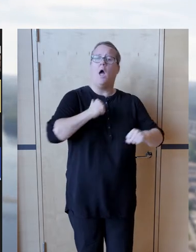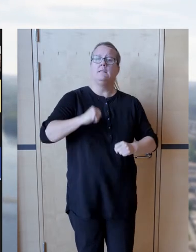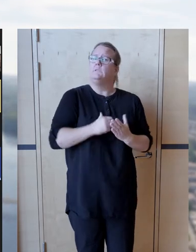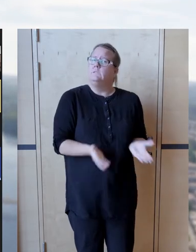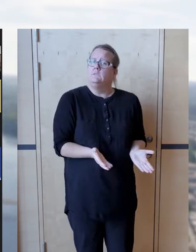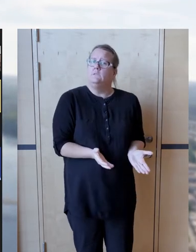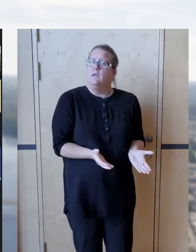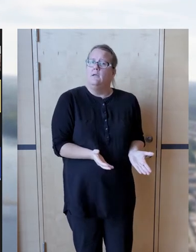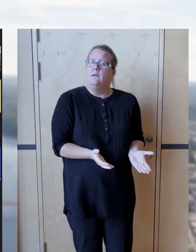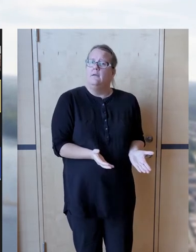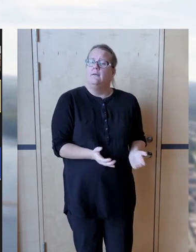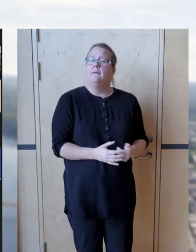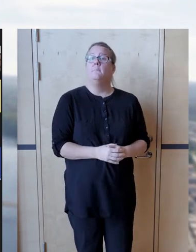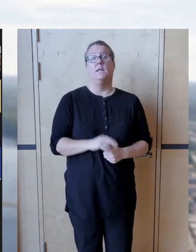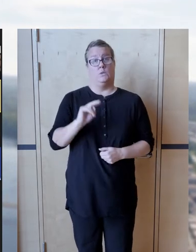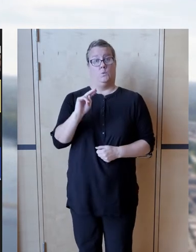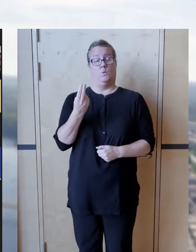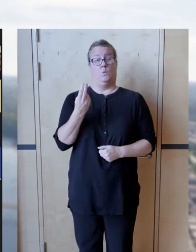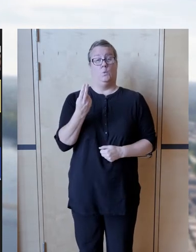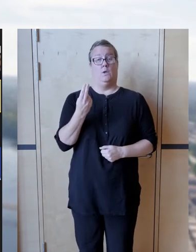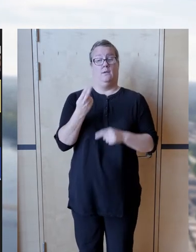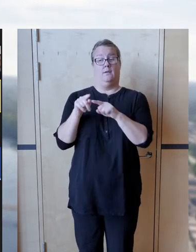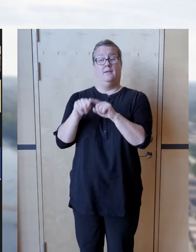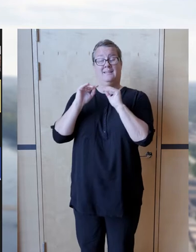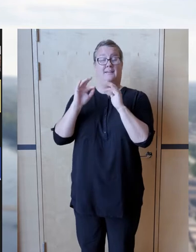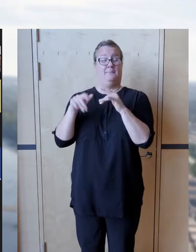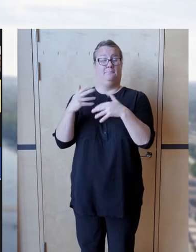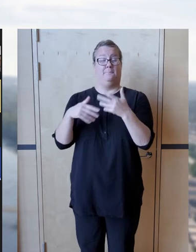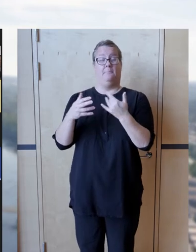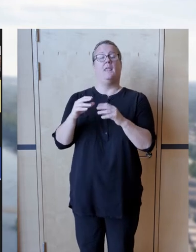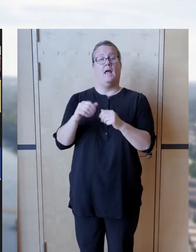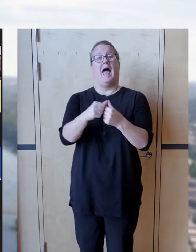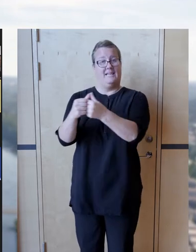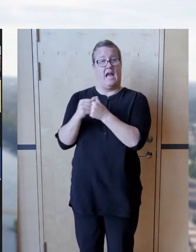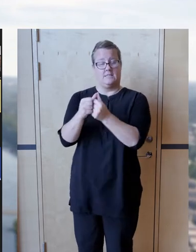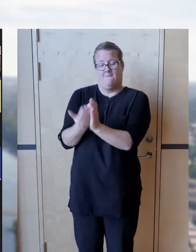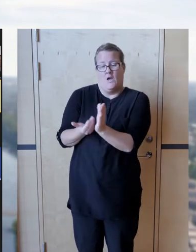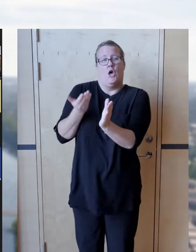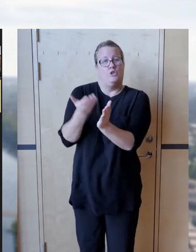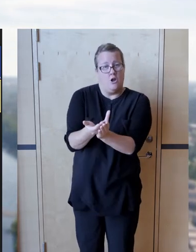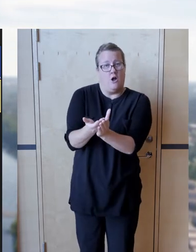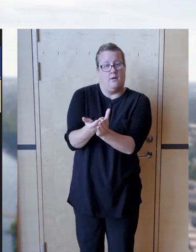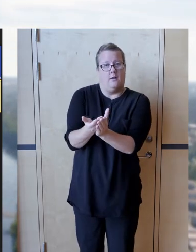Och det där som händer nu Genom att social eller genom att alliansen föreslår att vi ska öka antalet